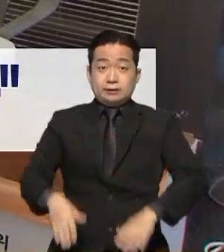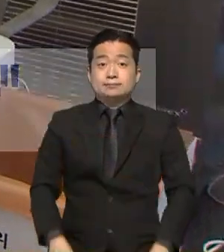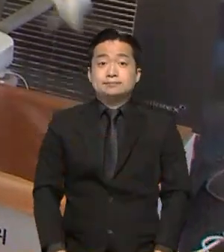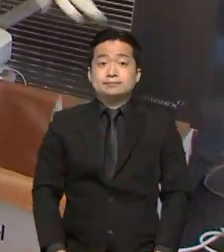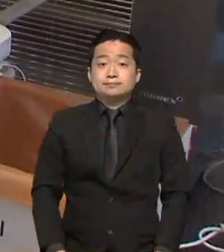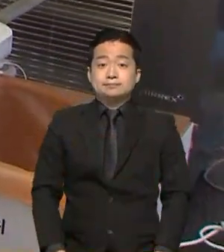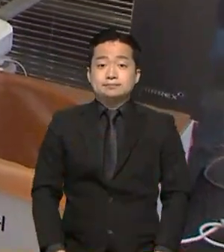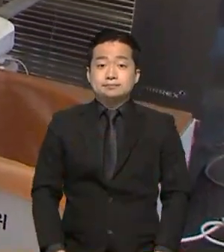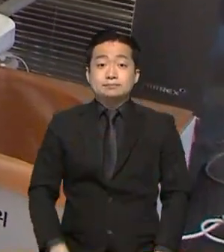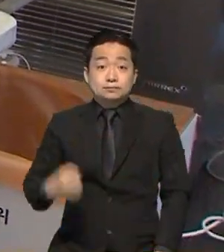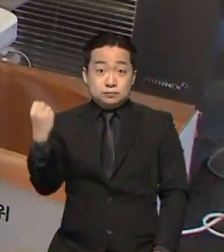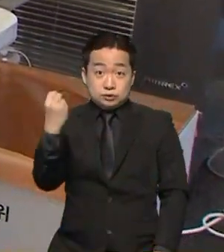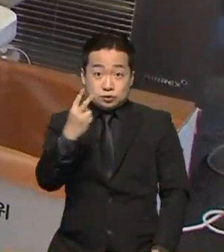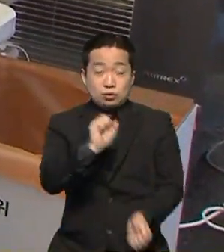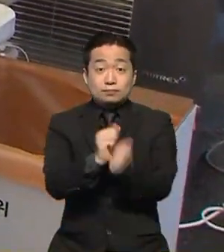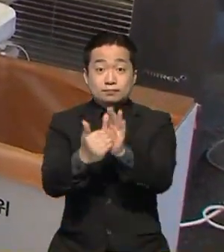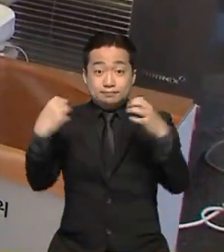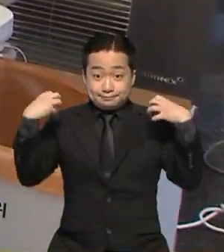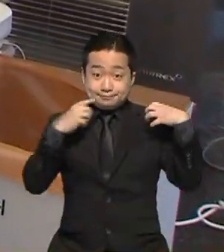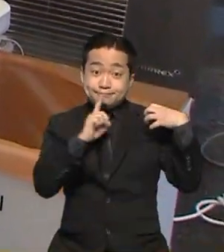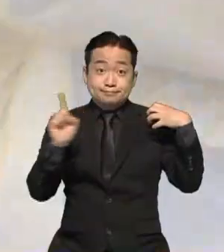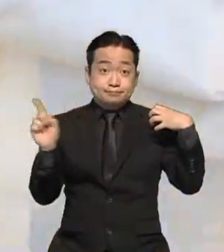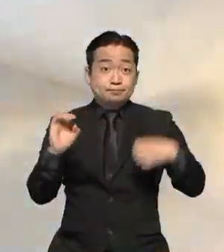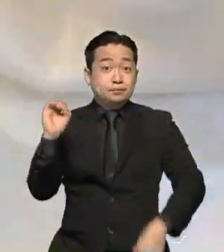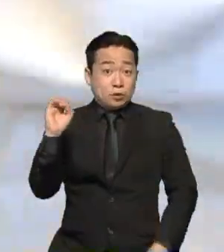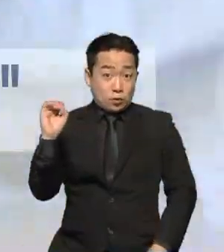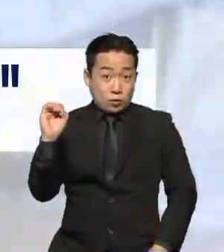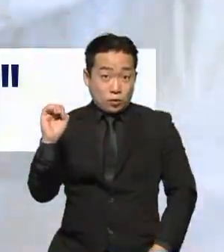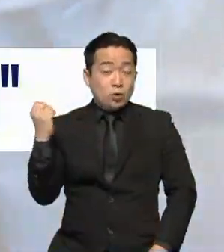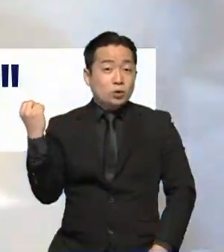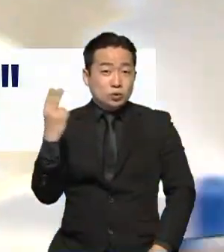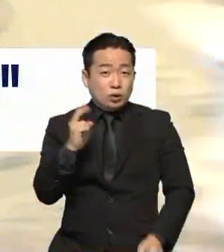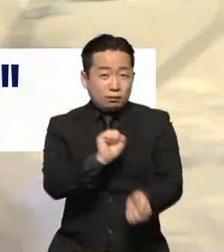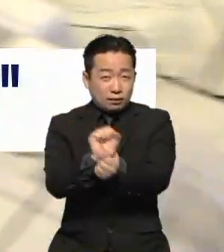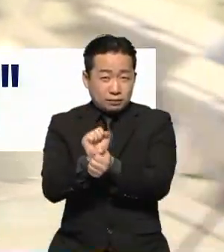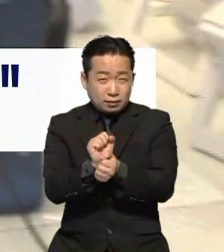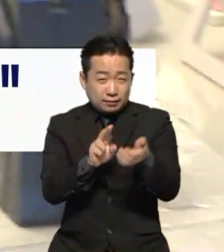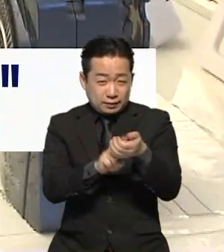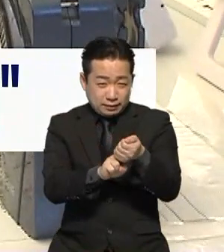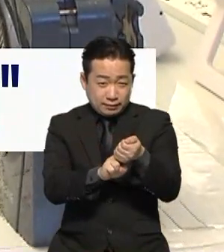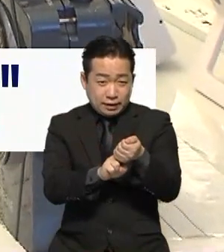한편 방역당국은 오미크론과 스텔스